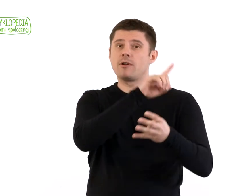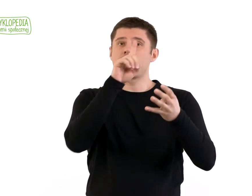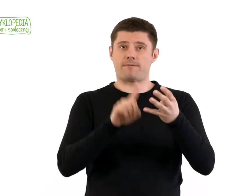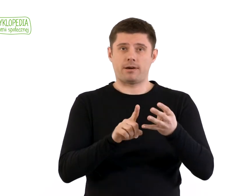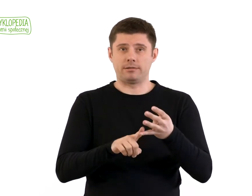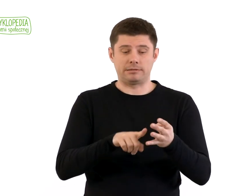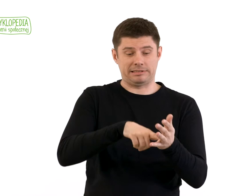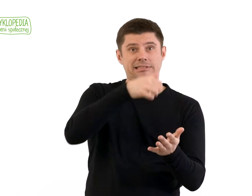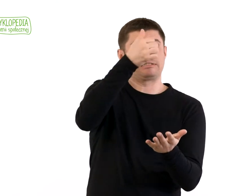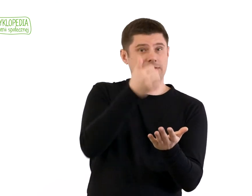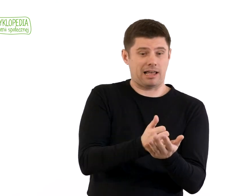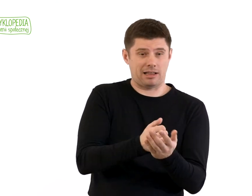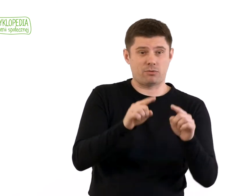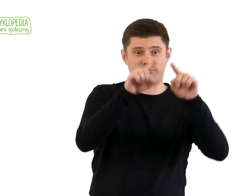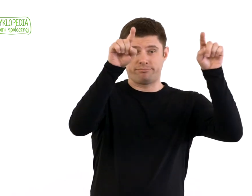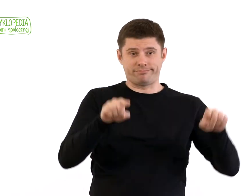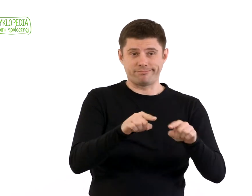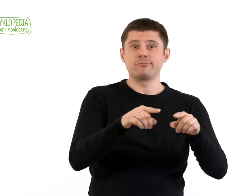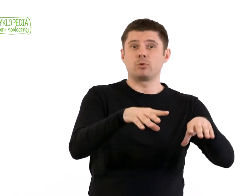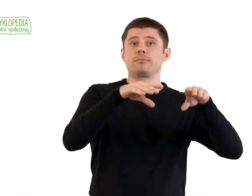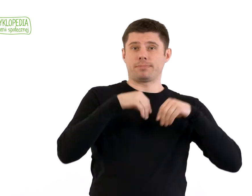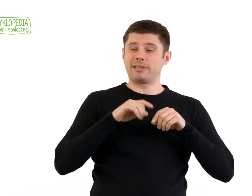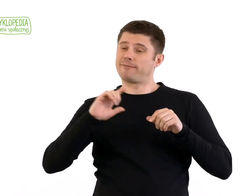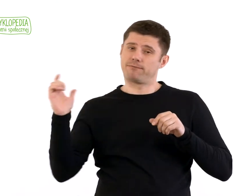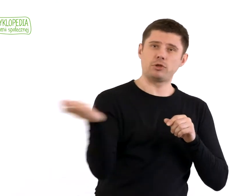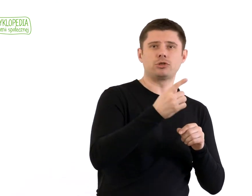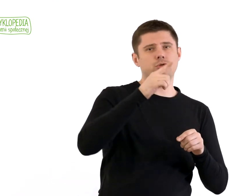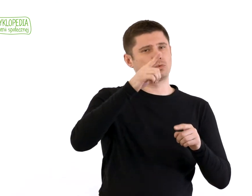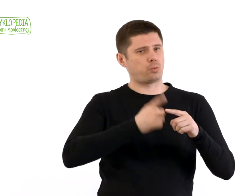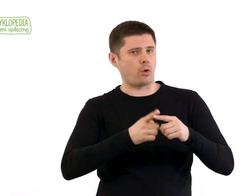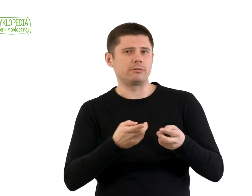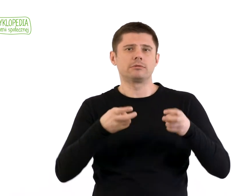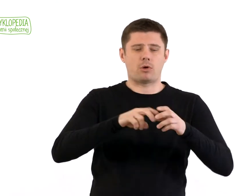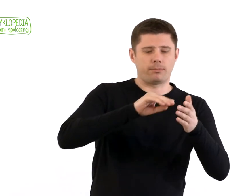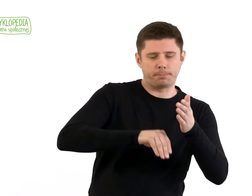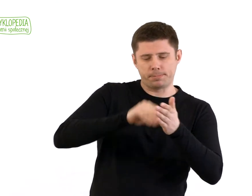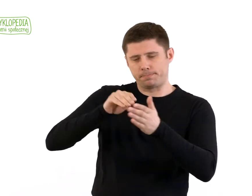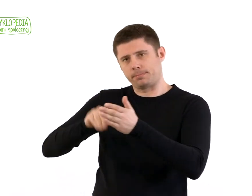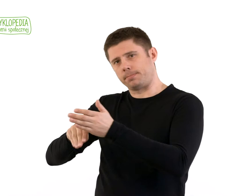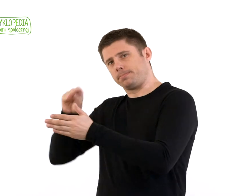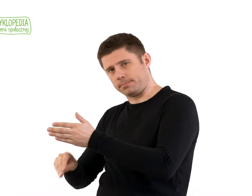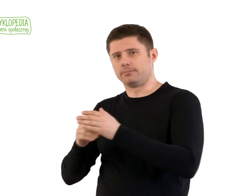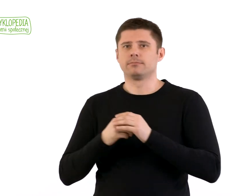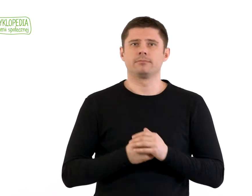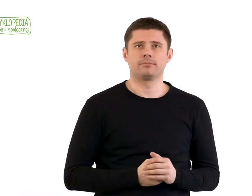4. statut podpisany przez wszystkich członków;